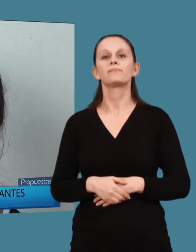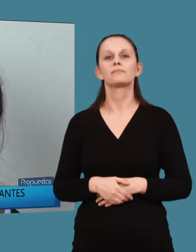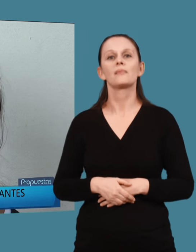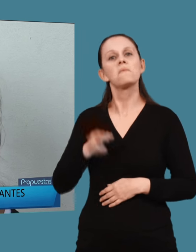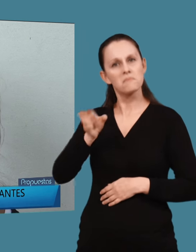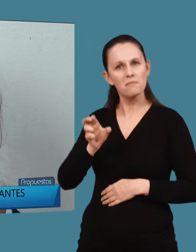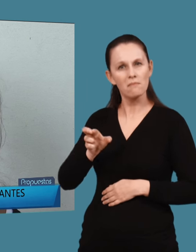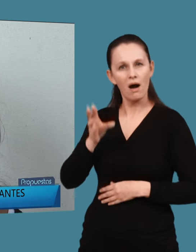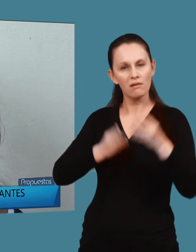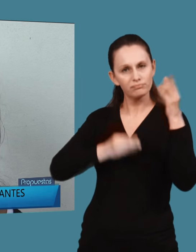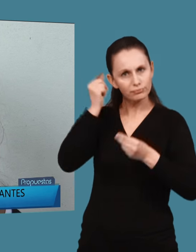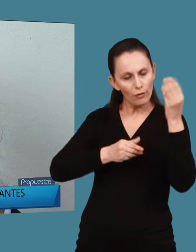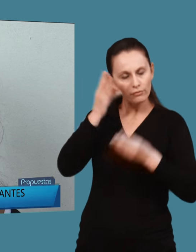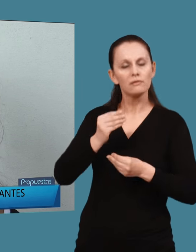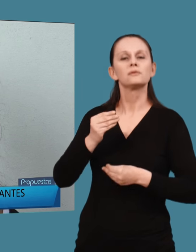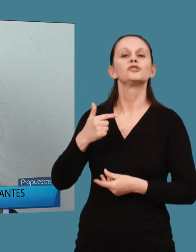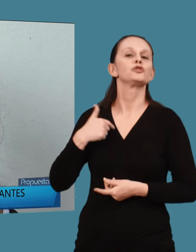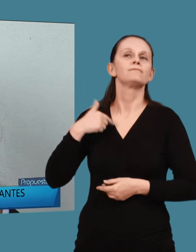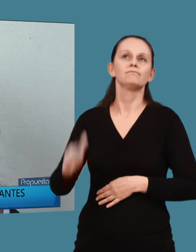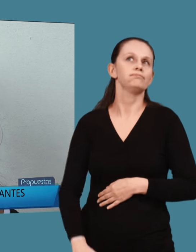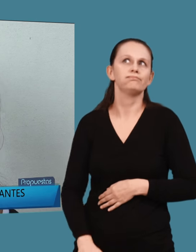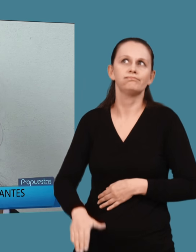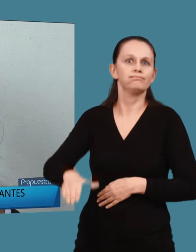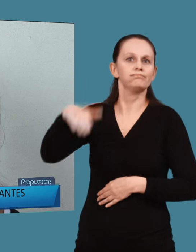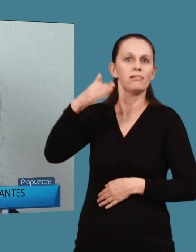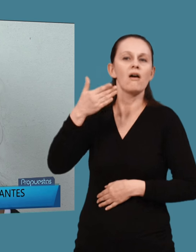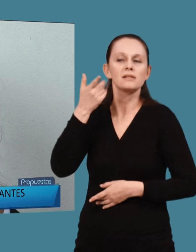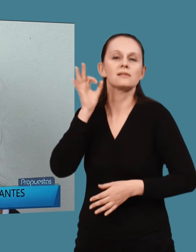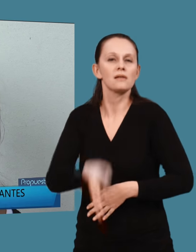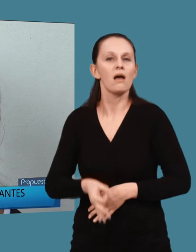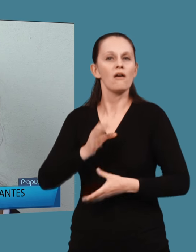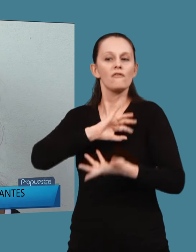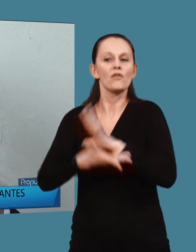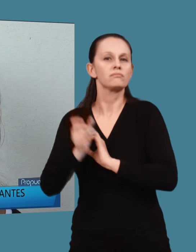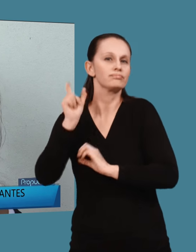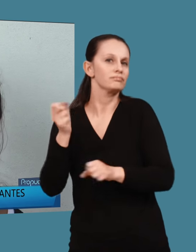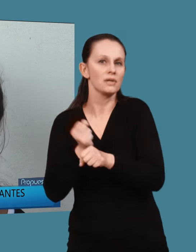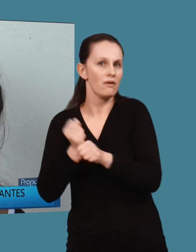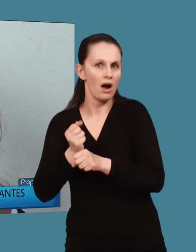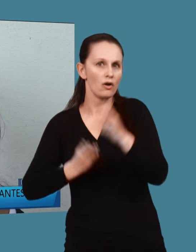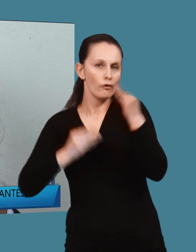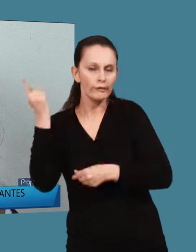Mi papá es contador, así que estuve toda mi infancia en contacto con todo lo que trabaja un contador y la carrera.